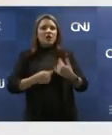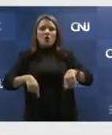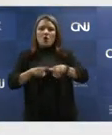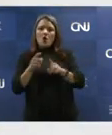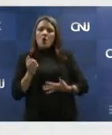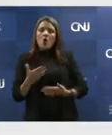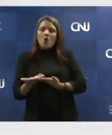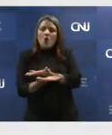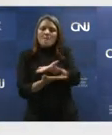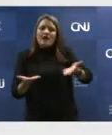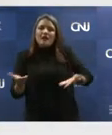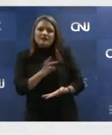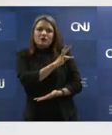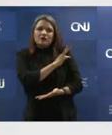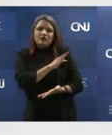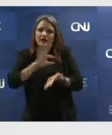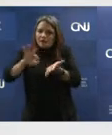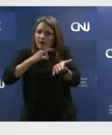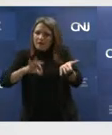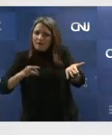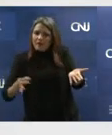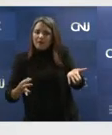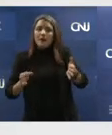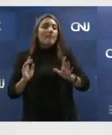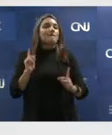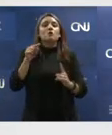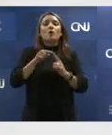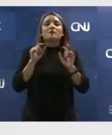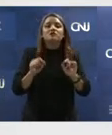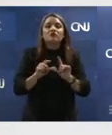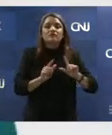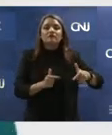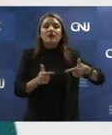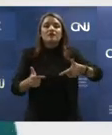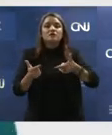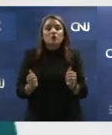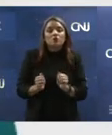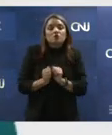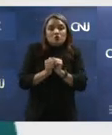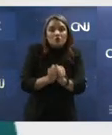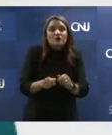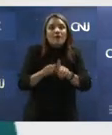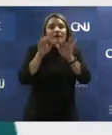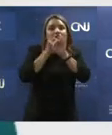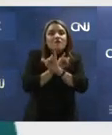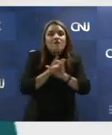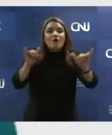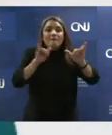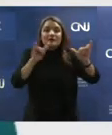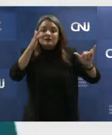A iniciativa visa desenvolver ações conjuntas e materiais informativos aos noivos, para melhor